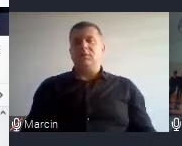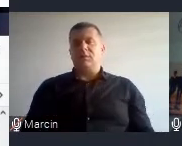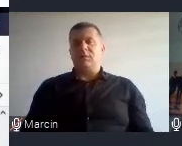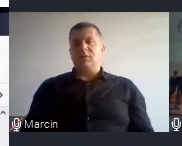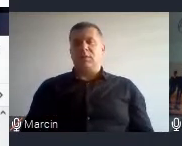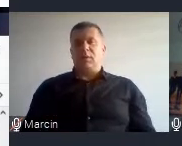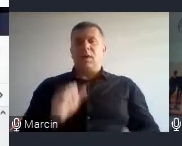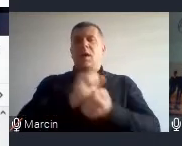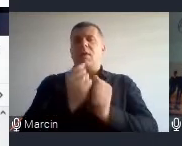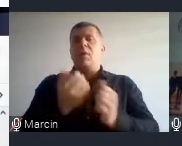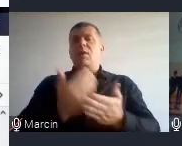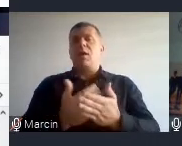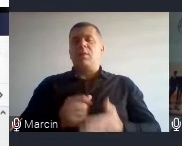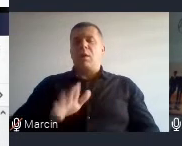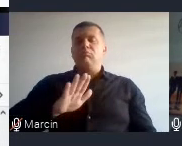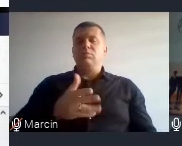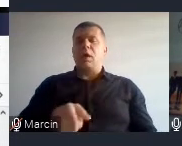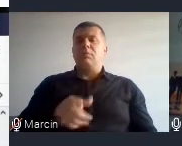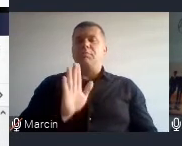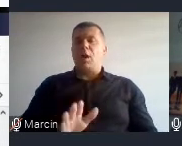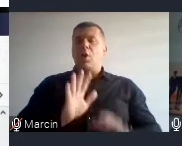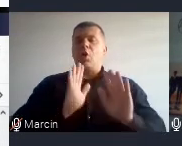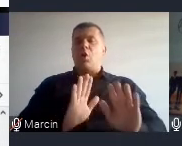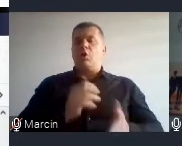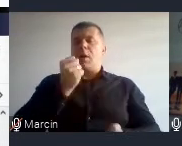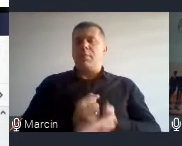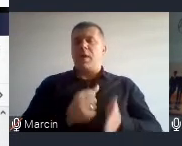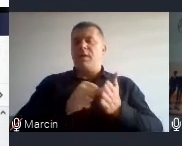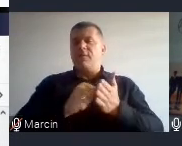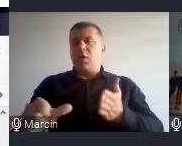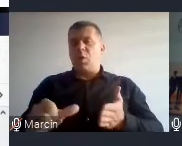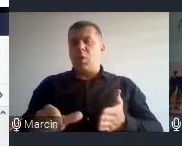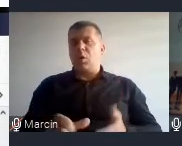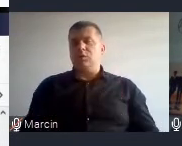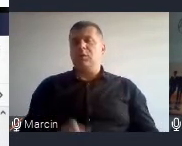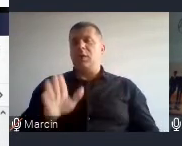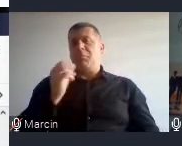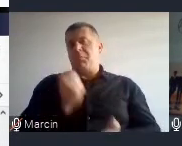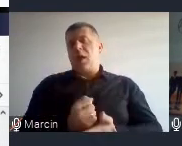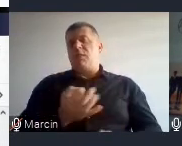albo przedmiot zamówienia jest obojętny ochroną praw wyłącznych, w tym Praw własności intelektualnej,